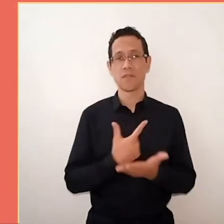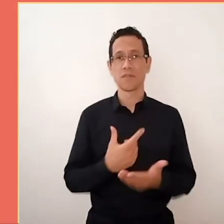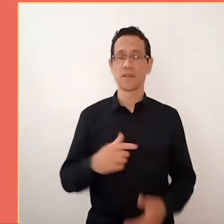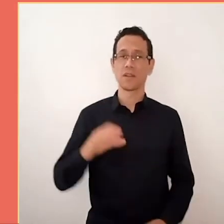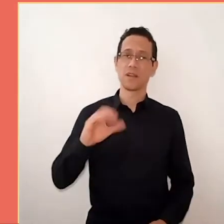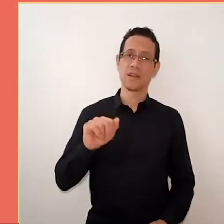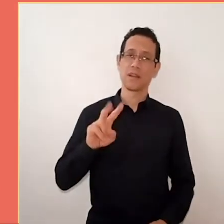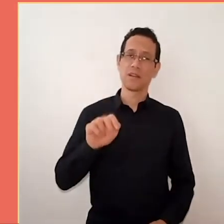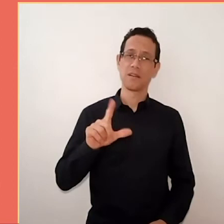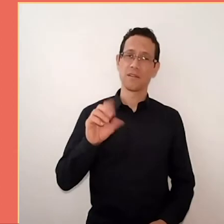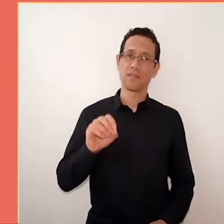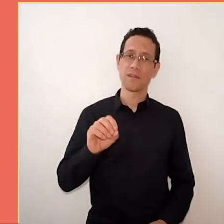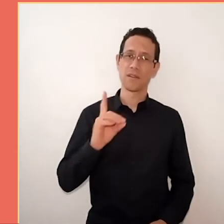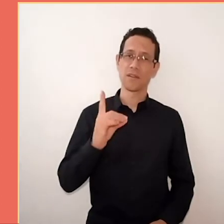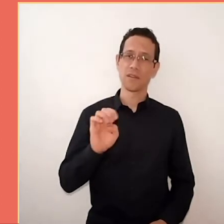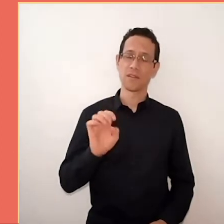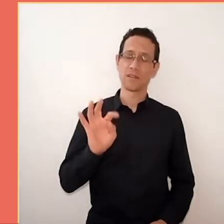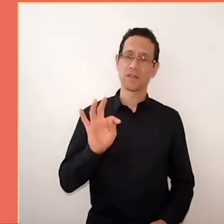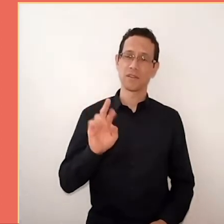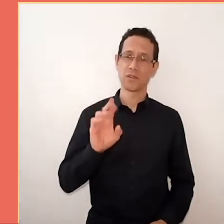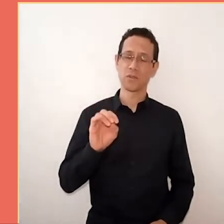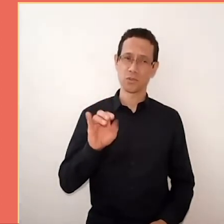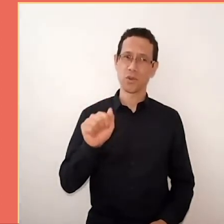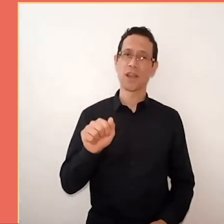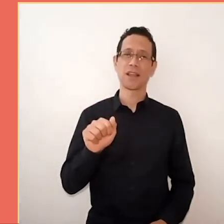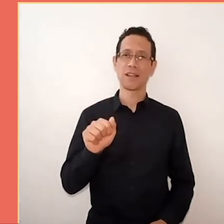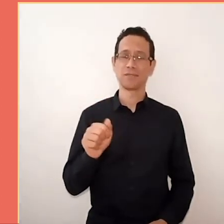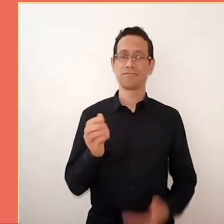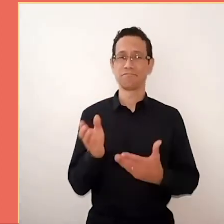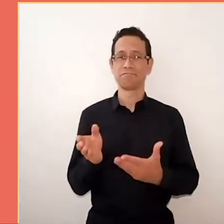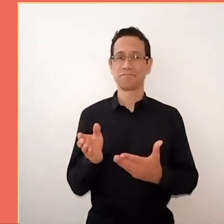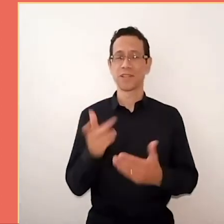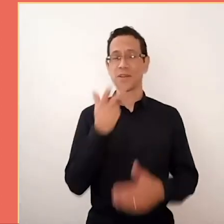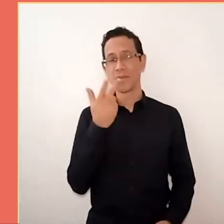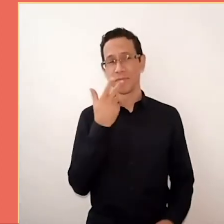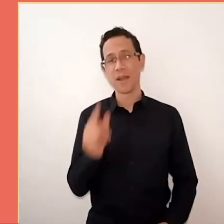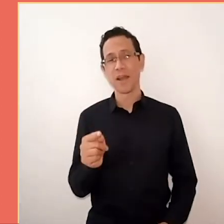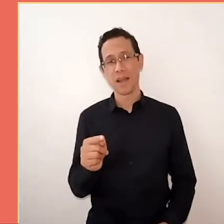é livro que fala, obviamente, do cuidado com as árvores,